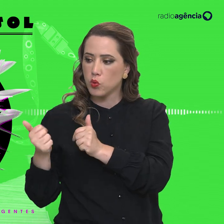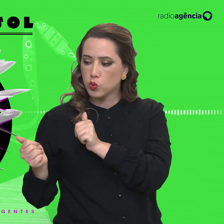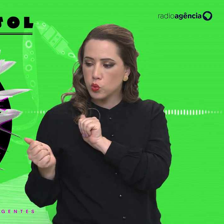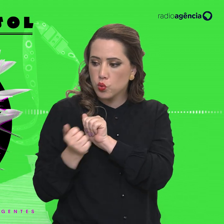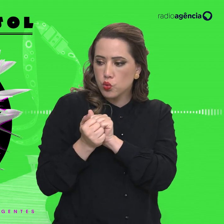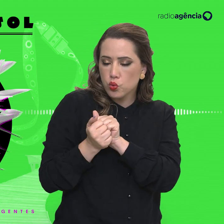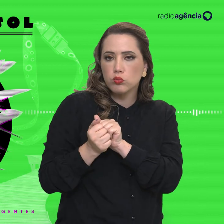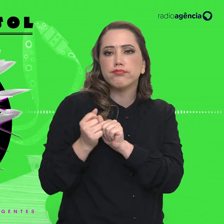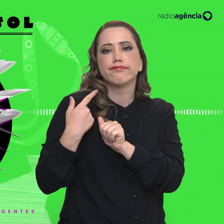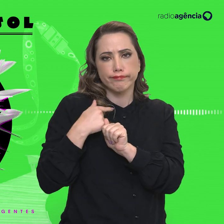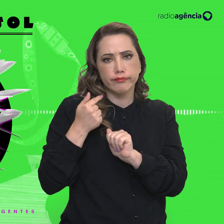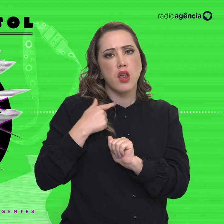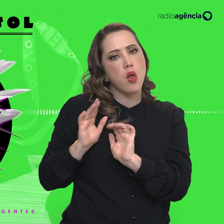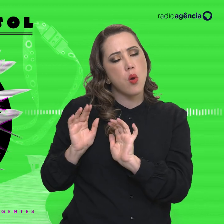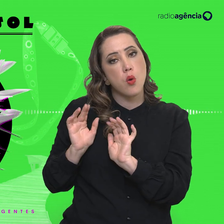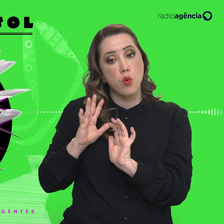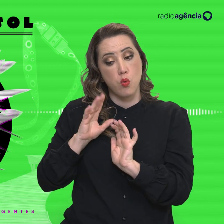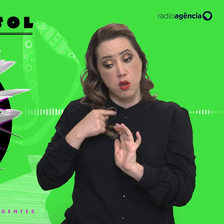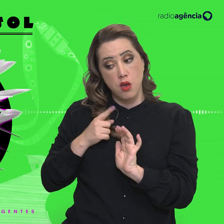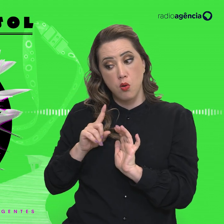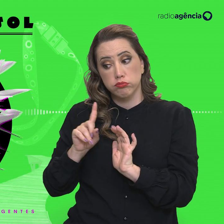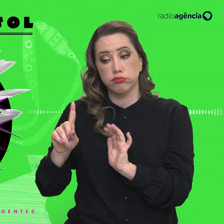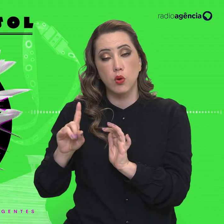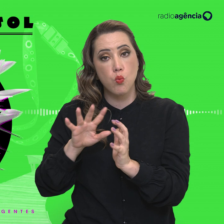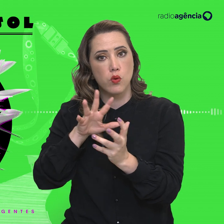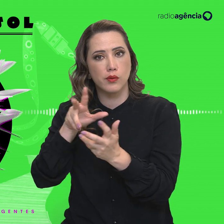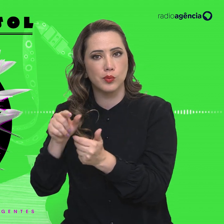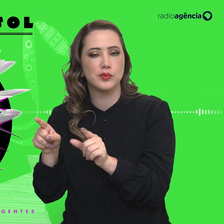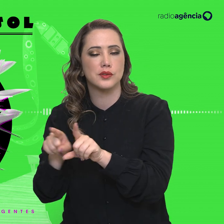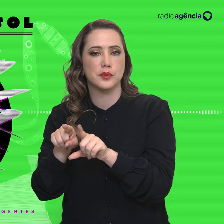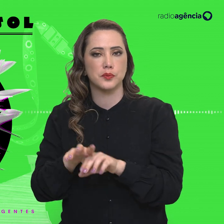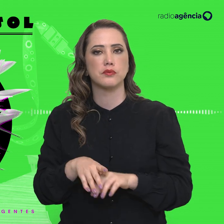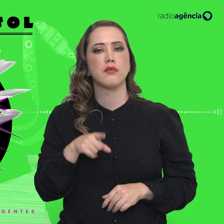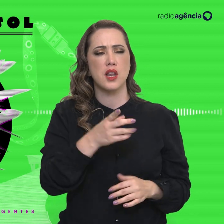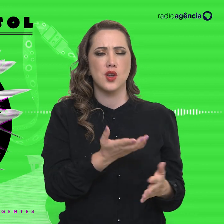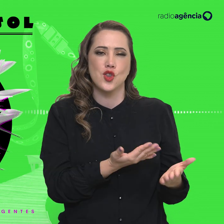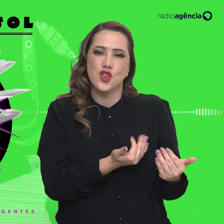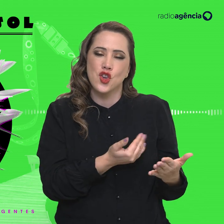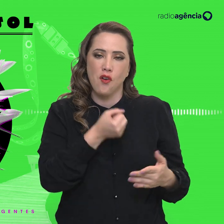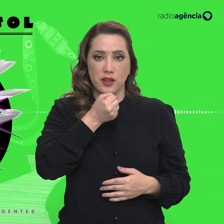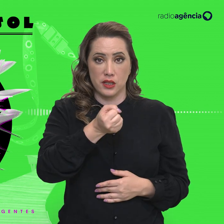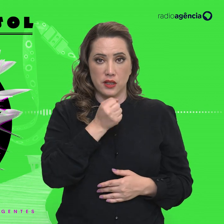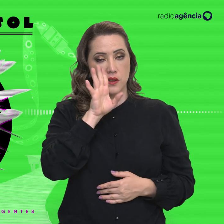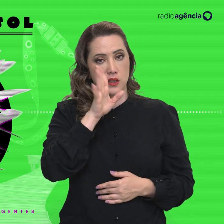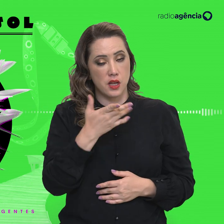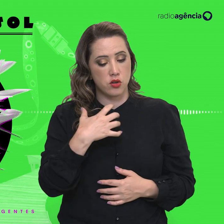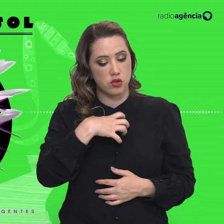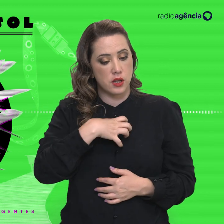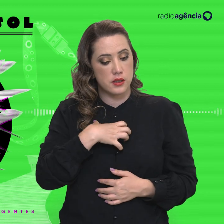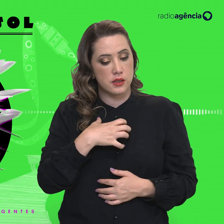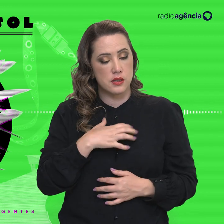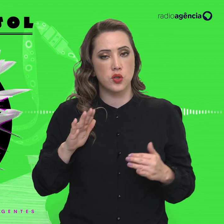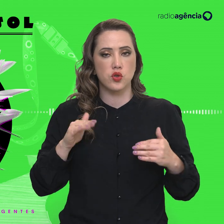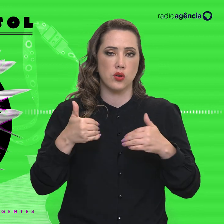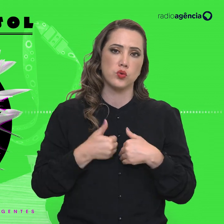[Patrícia] O Pedro está entre os mais jovens entrevistados desta temporada e já se sentia autista desde a adolescência.